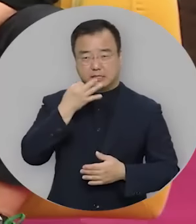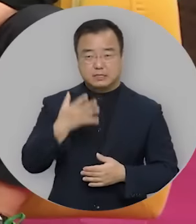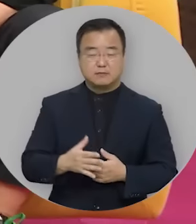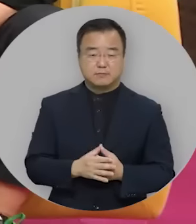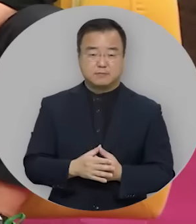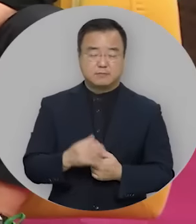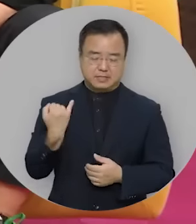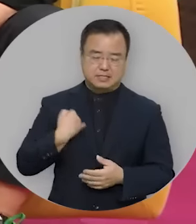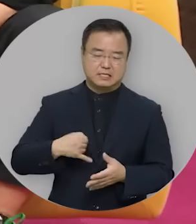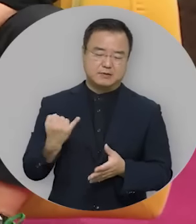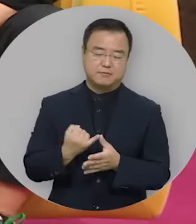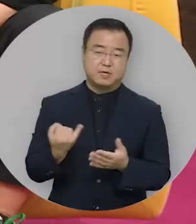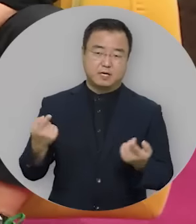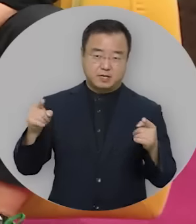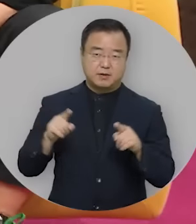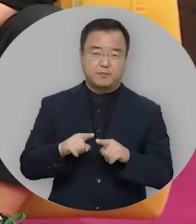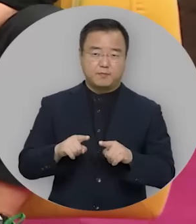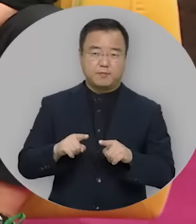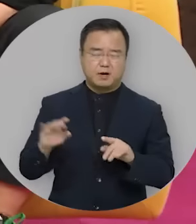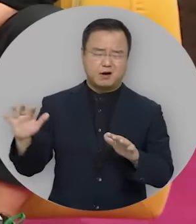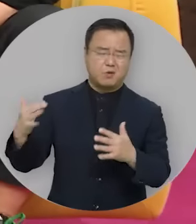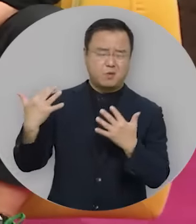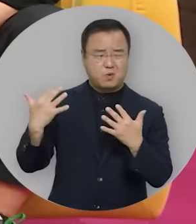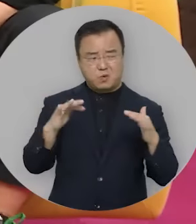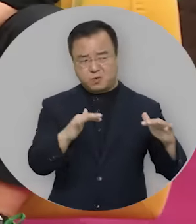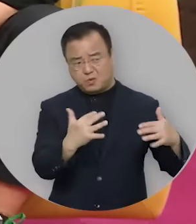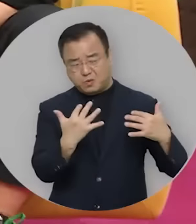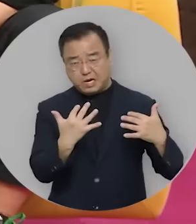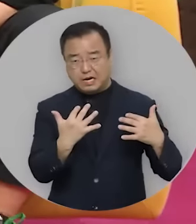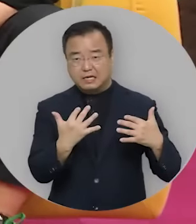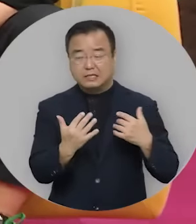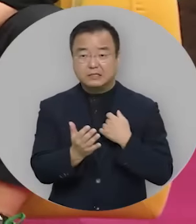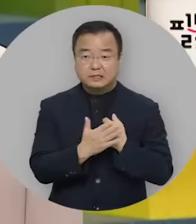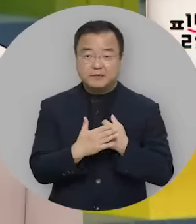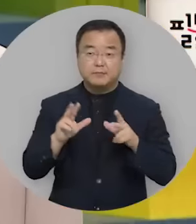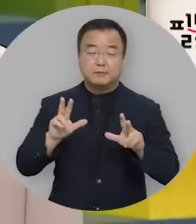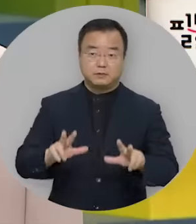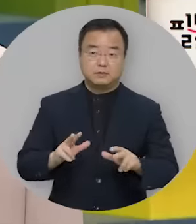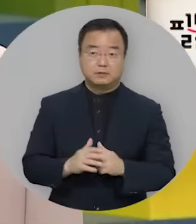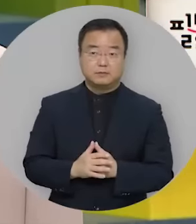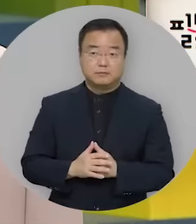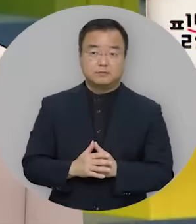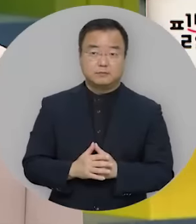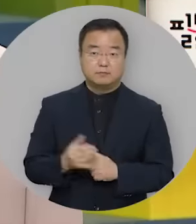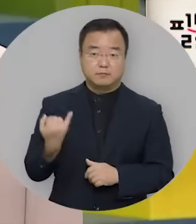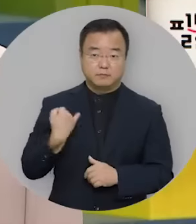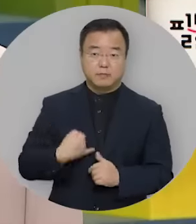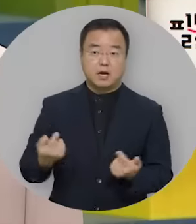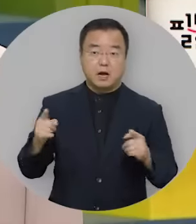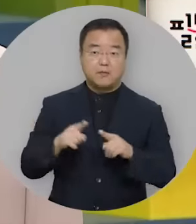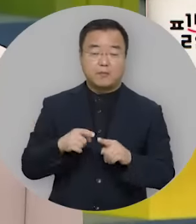은혜를 데리고. 그 피할 수 없는 시선이 있었어요. 그런데 지금은 은혜랑 어디 가면